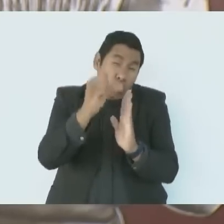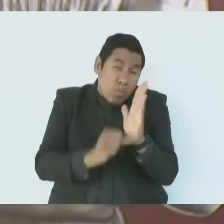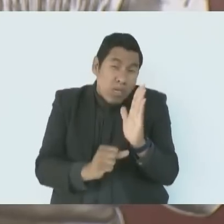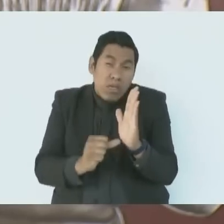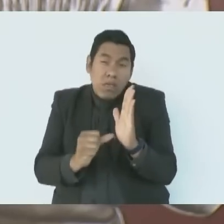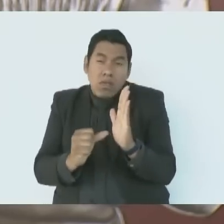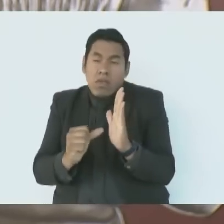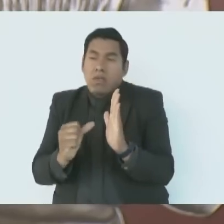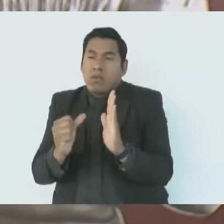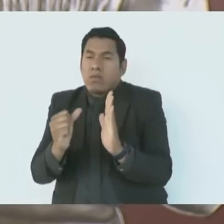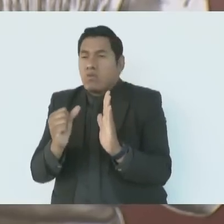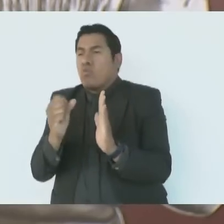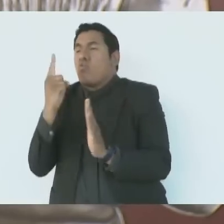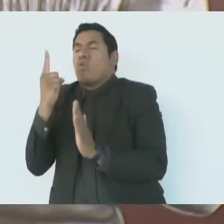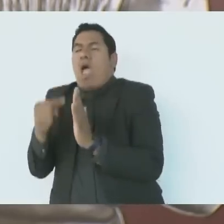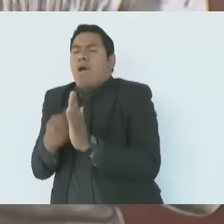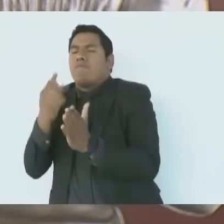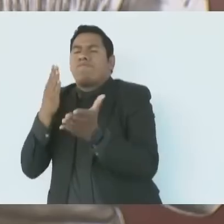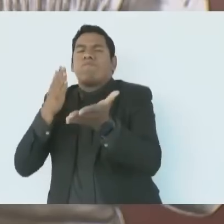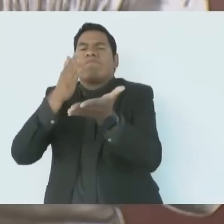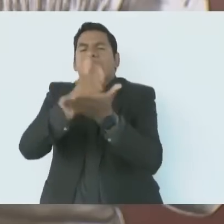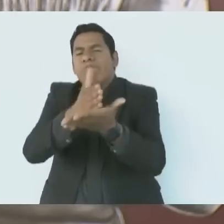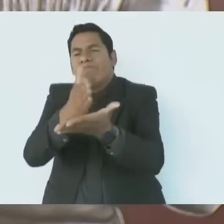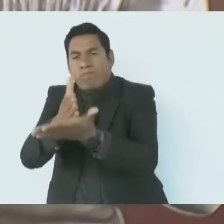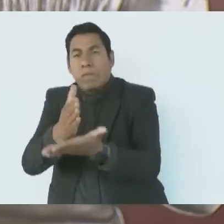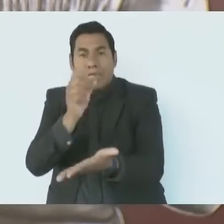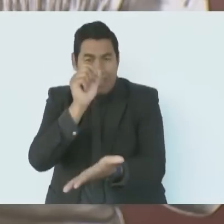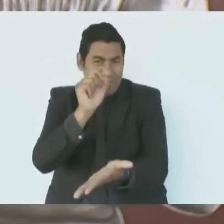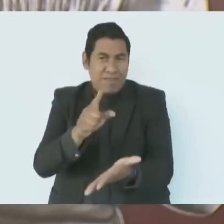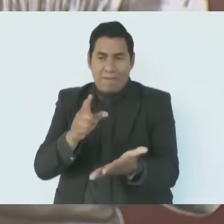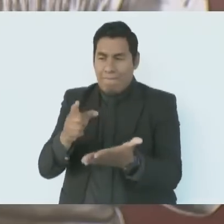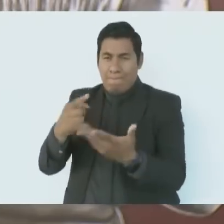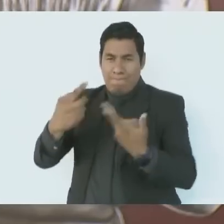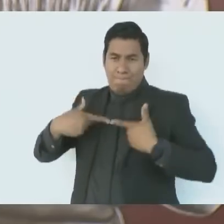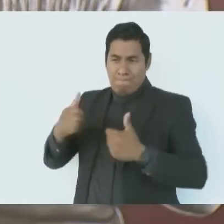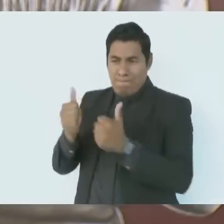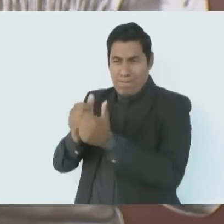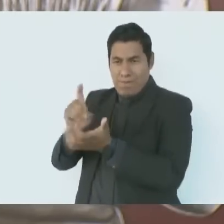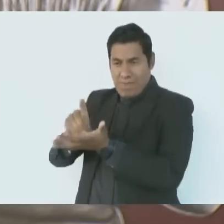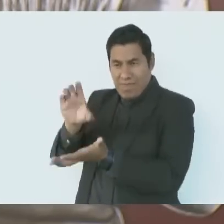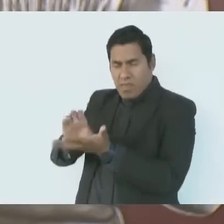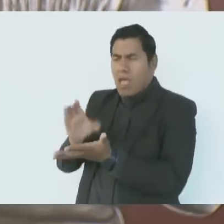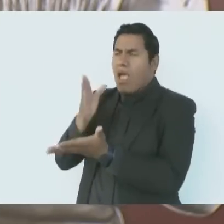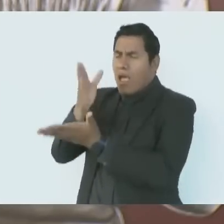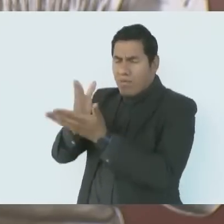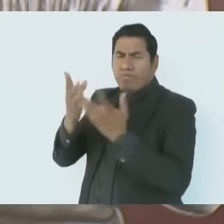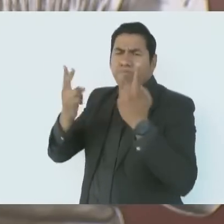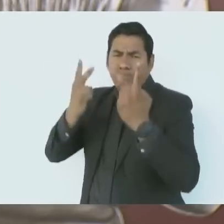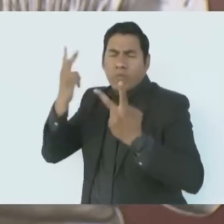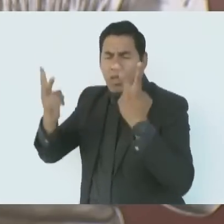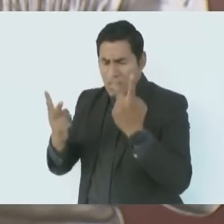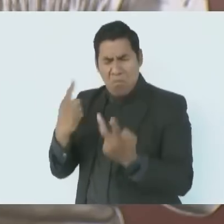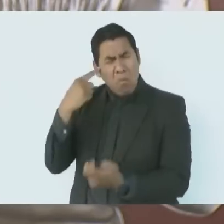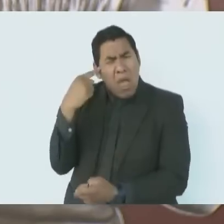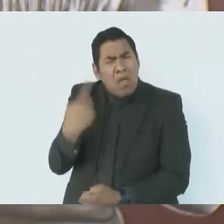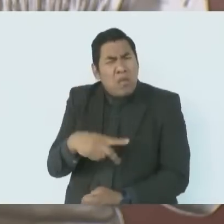los hogares de las personas con discapacidad para qué van a ir a sus casas pues van a ver